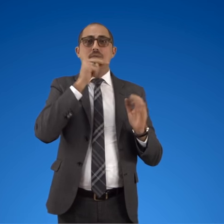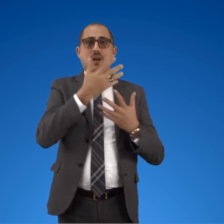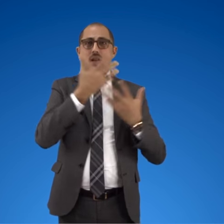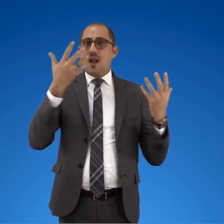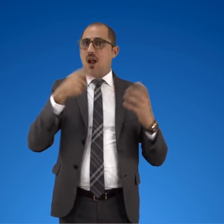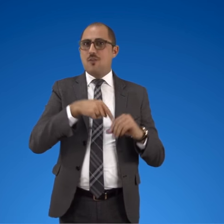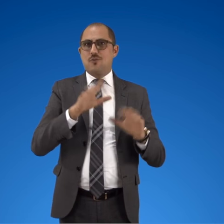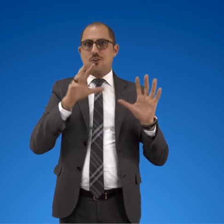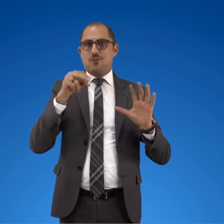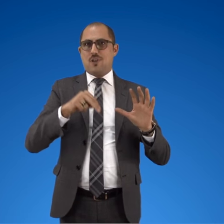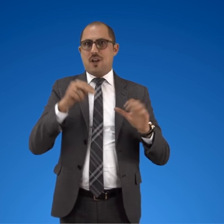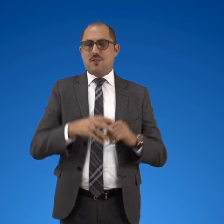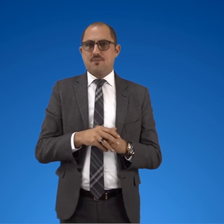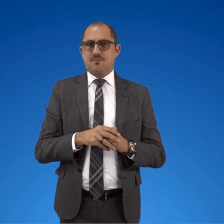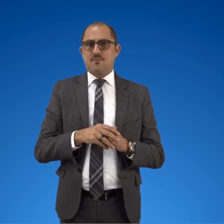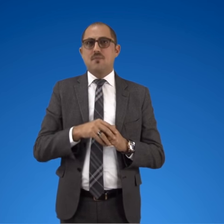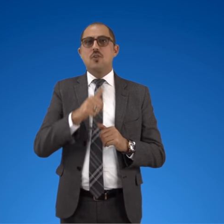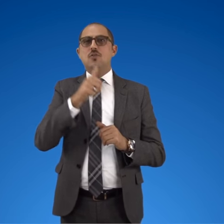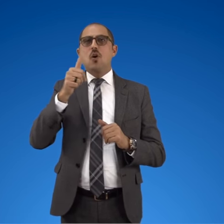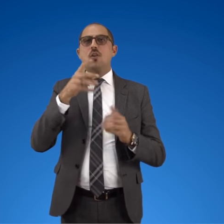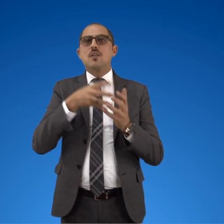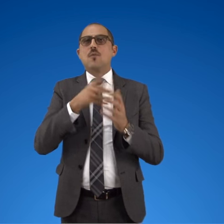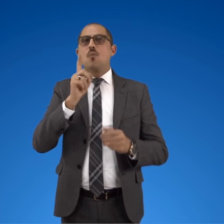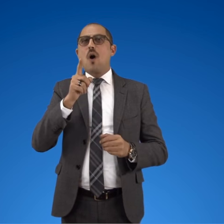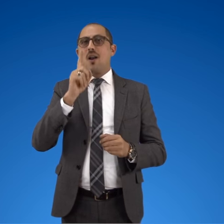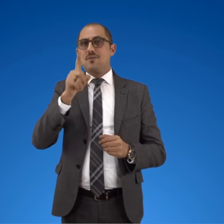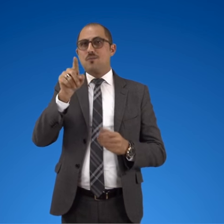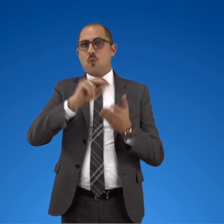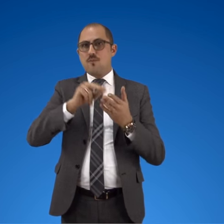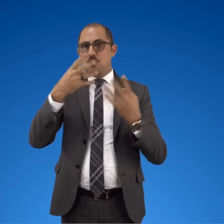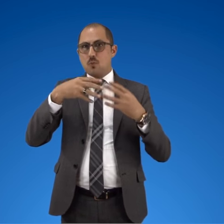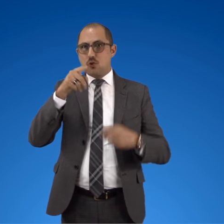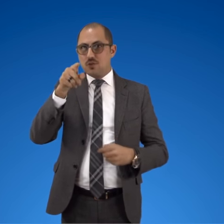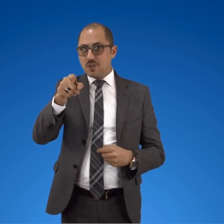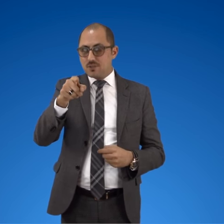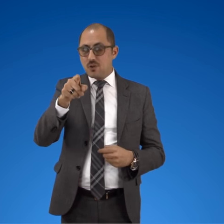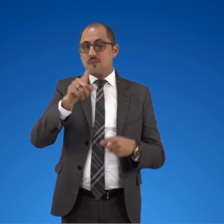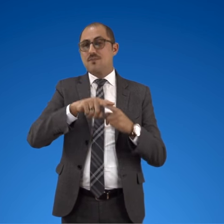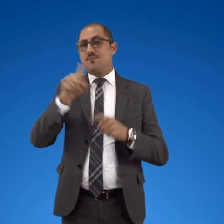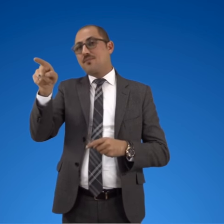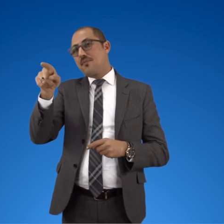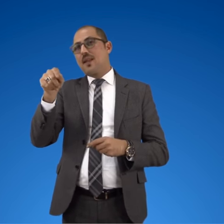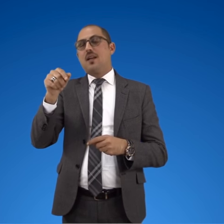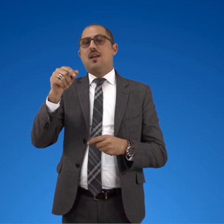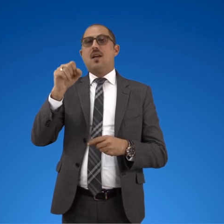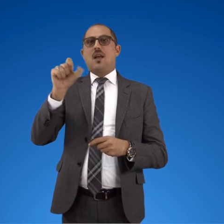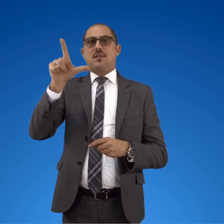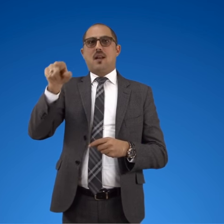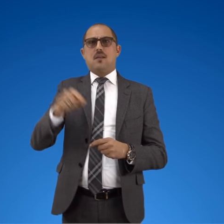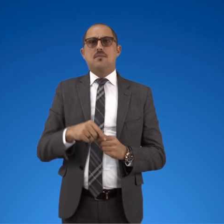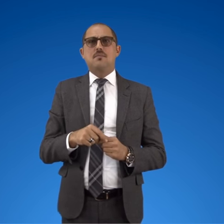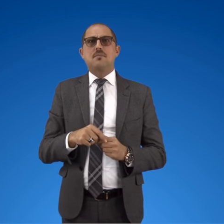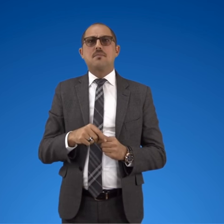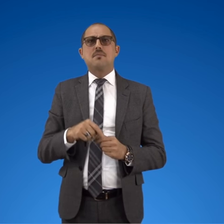Come legge sono previsti 10 anni, alcune Motorizzazioni Civili e ASL non sono state informate